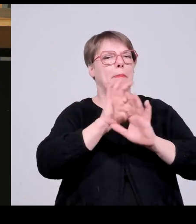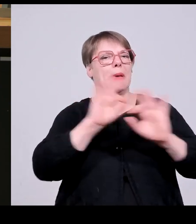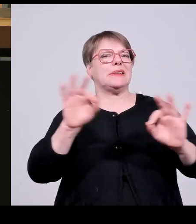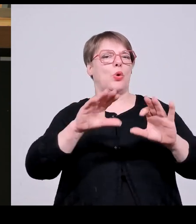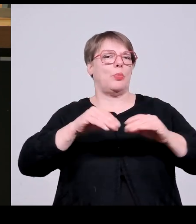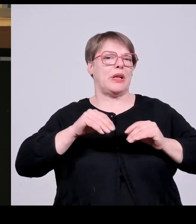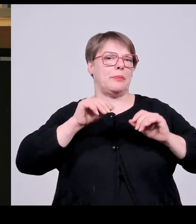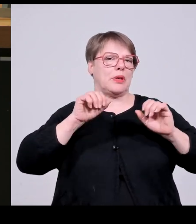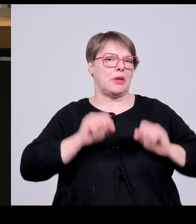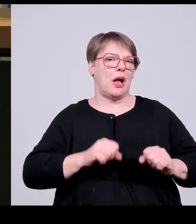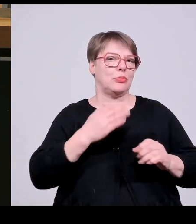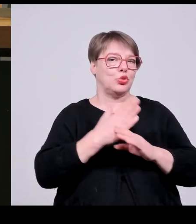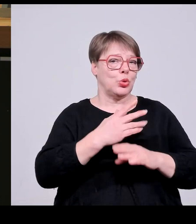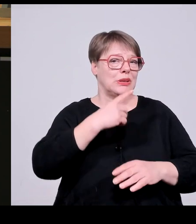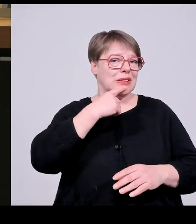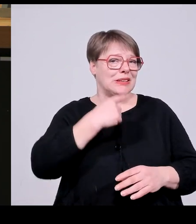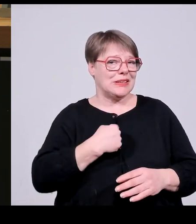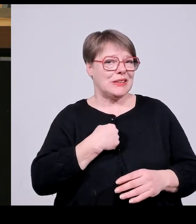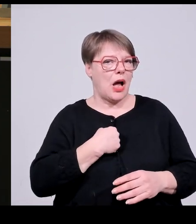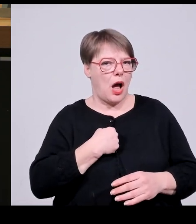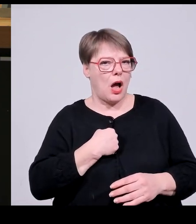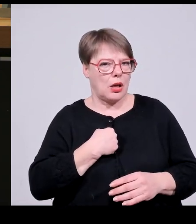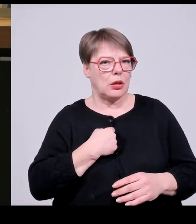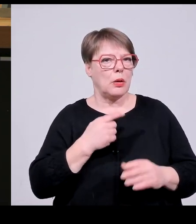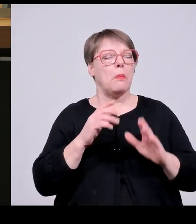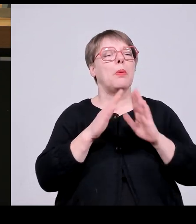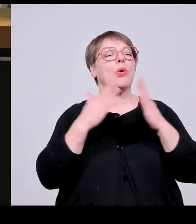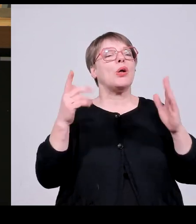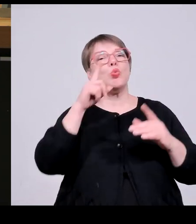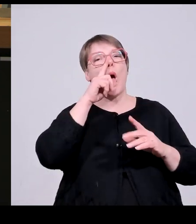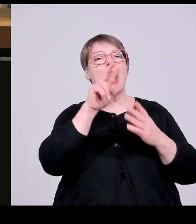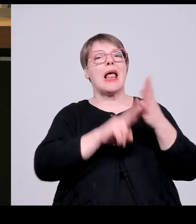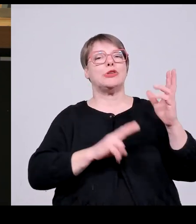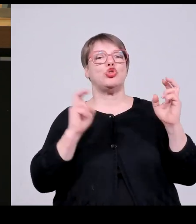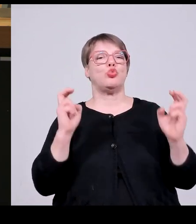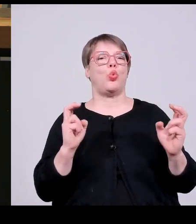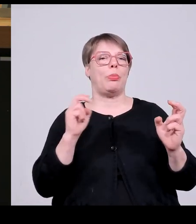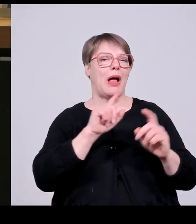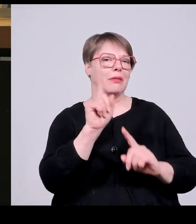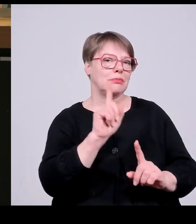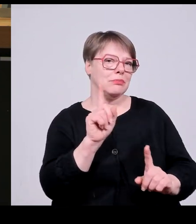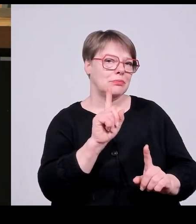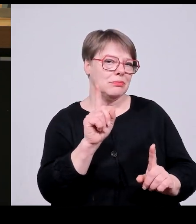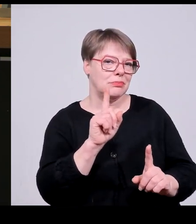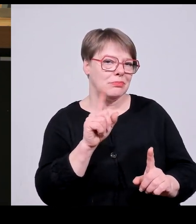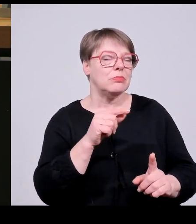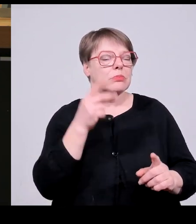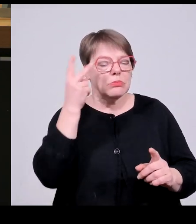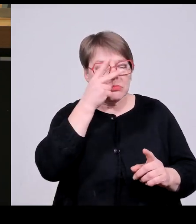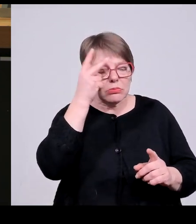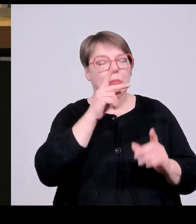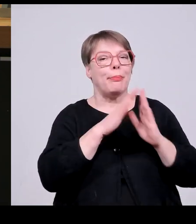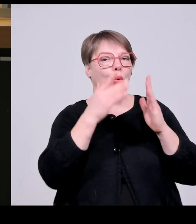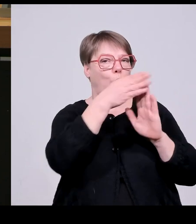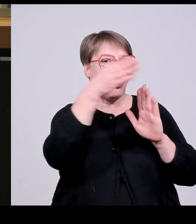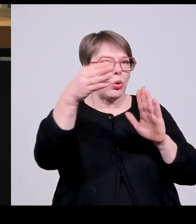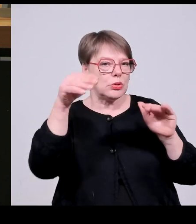wirken sozial räumlich, und sie sind inzwischen auch Orte für digitale Teilhabe. Digitale Teilhabe bedeutet auch digitale